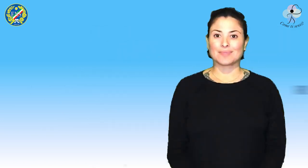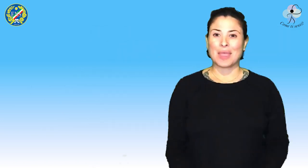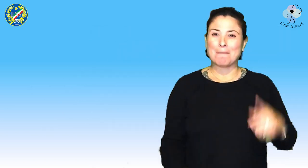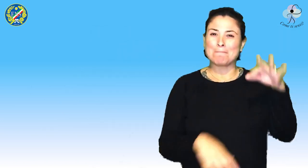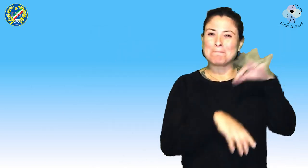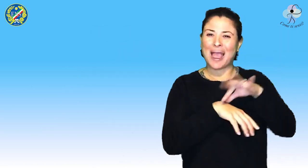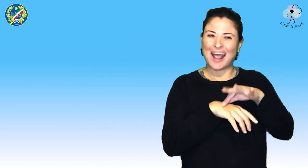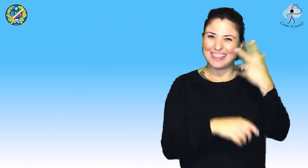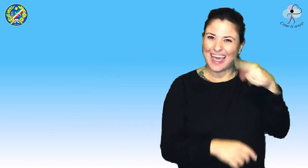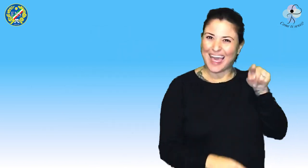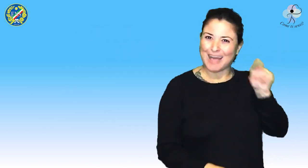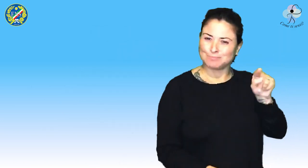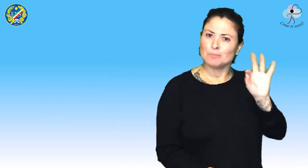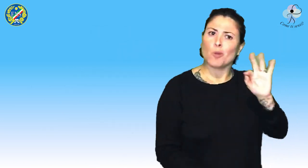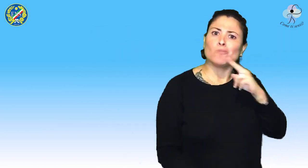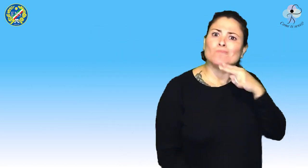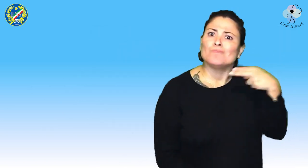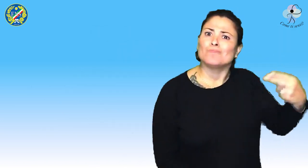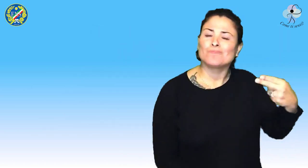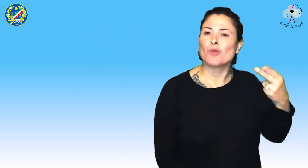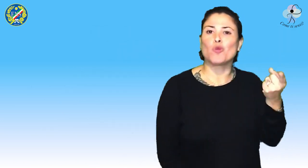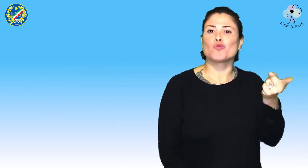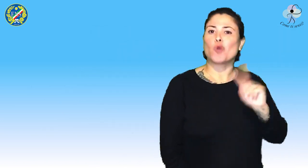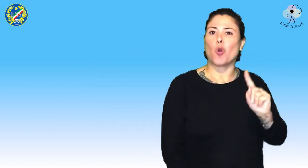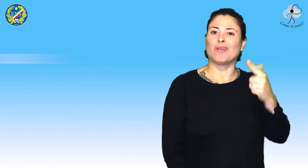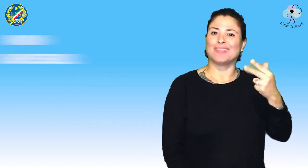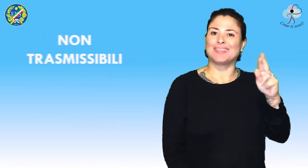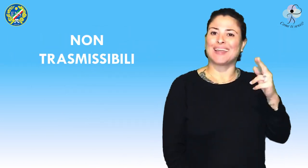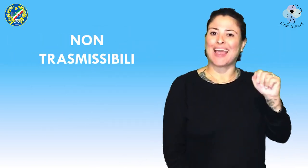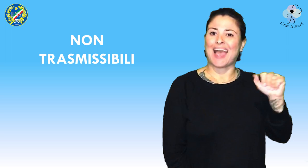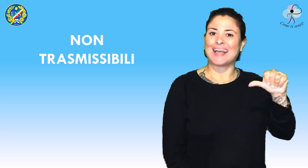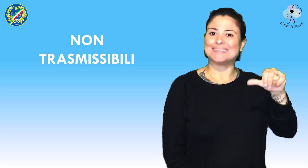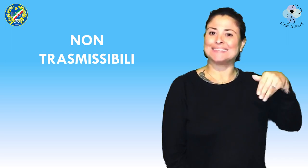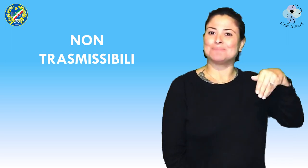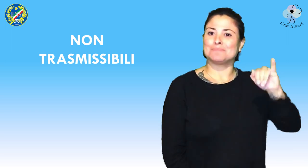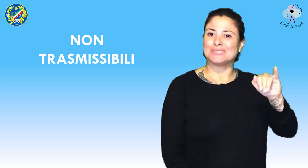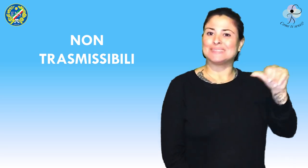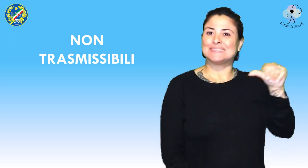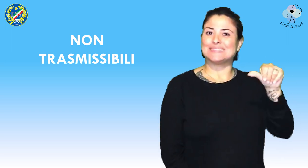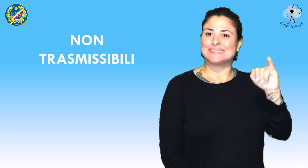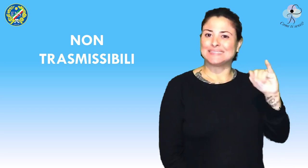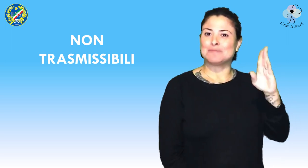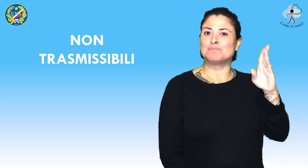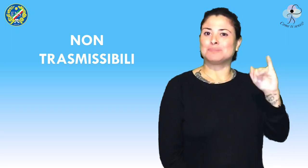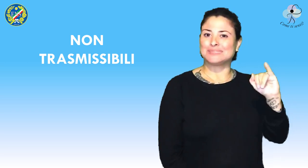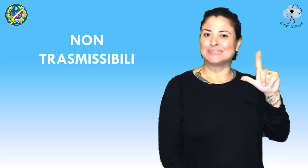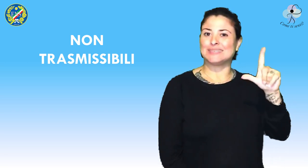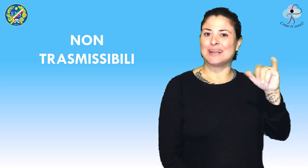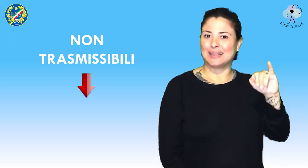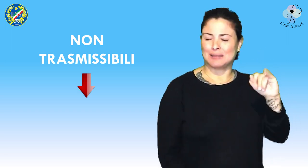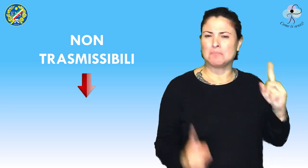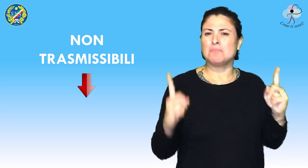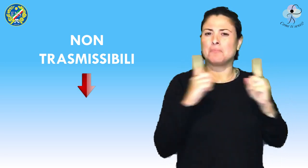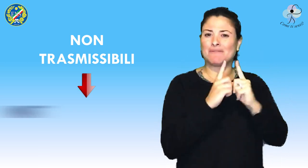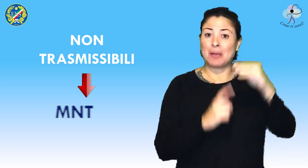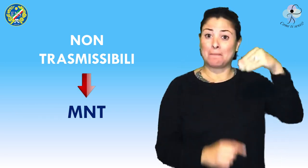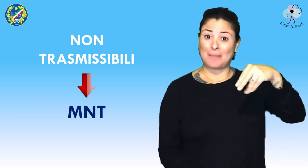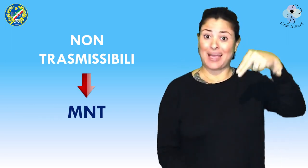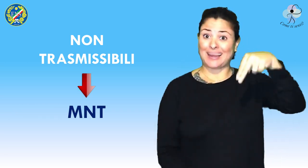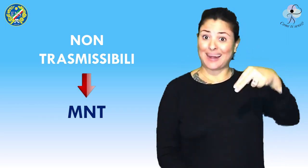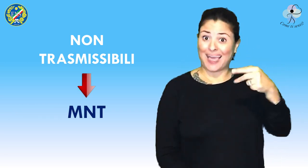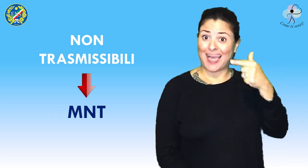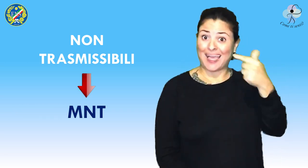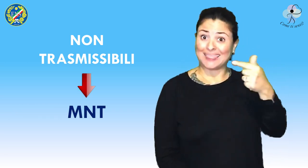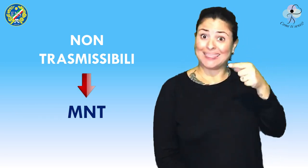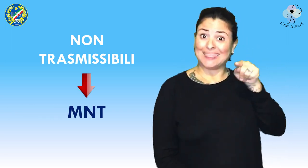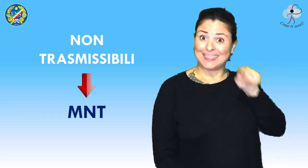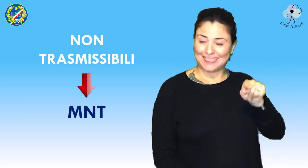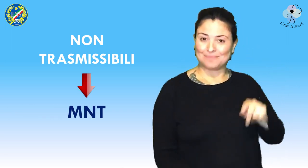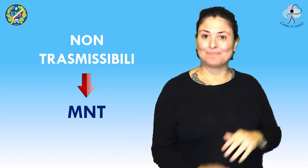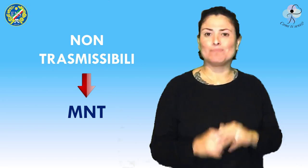Queste sono malattie non trasmissibili (MNT) in parte prevenibili,